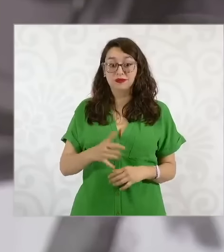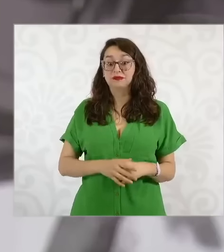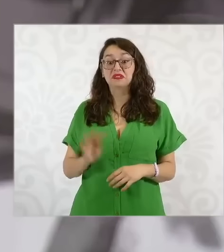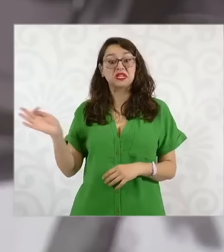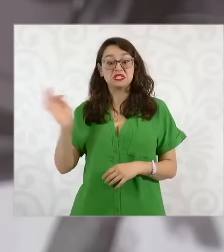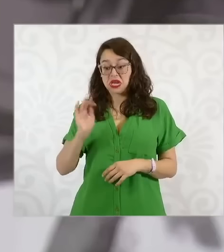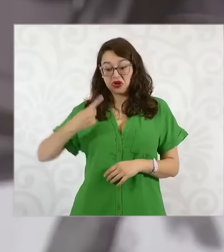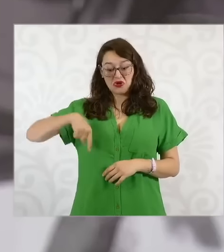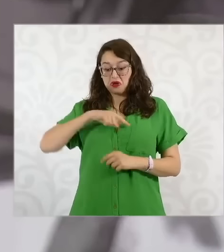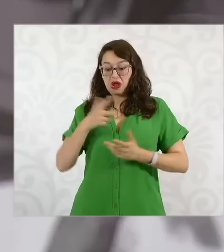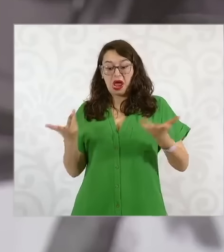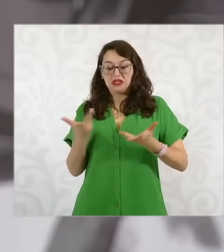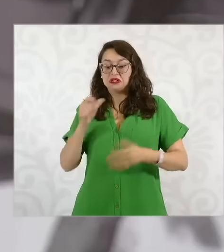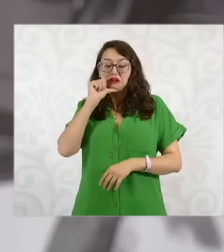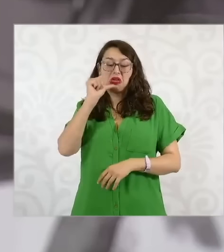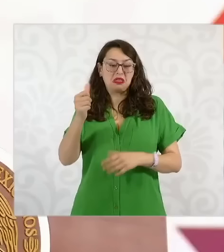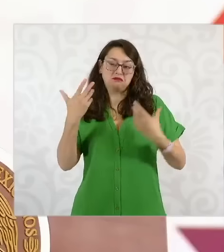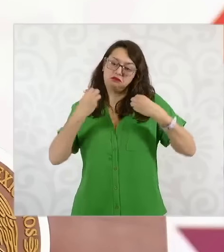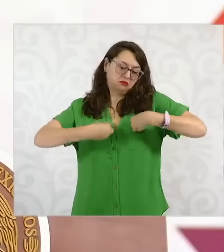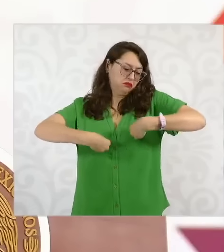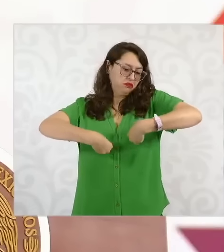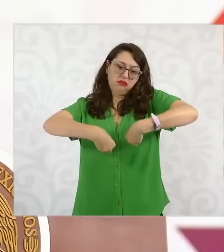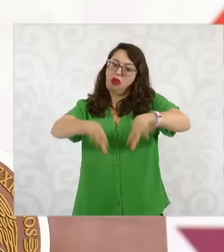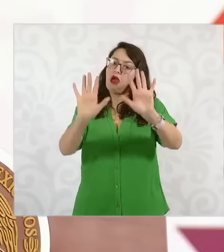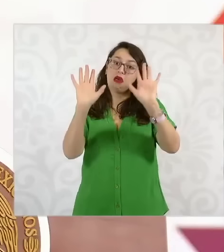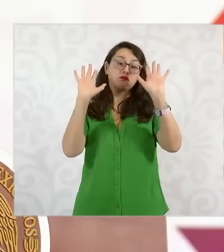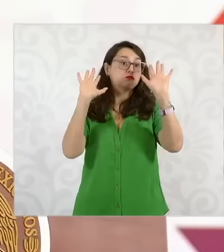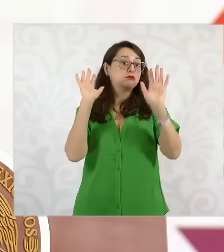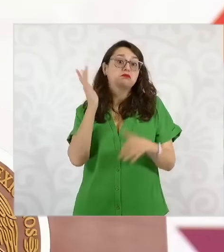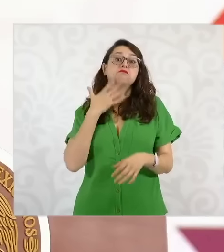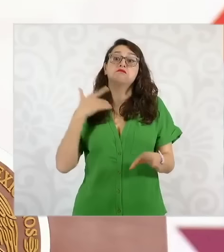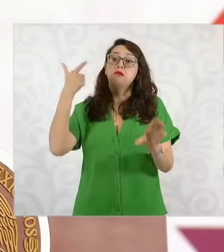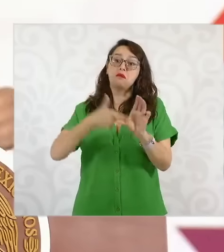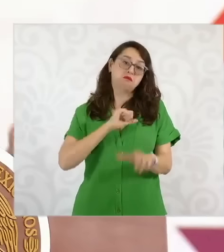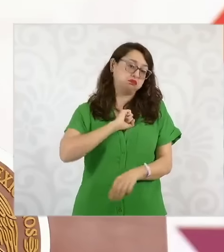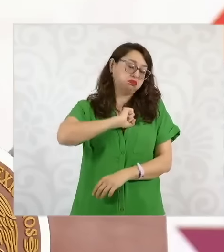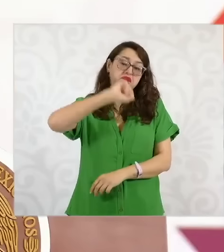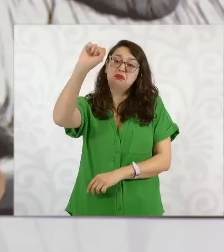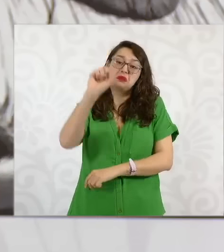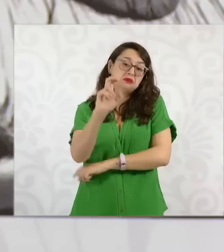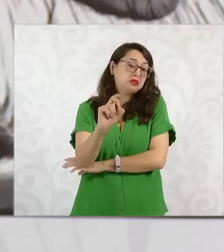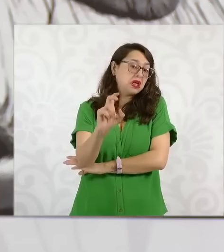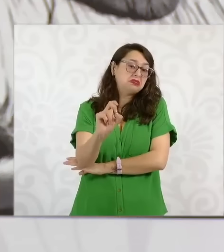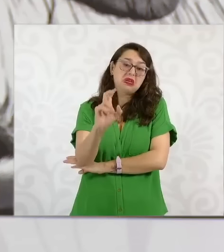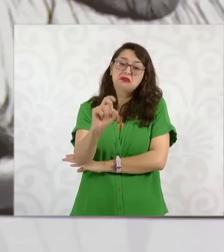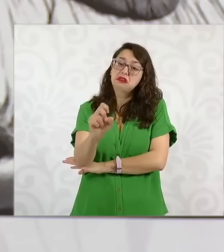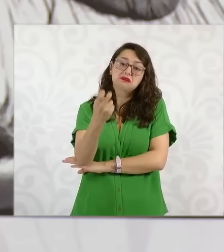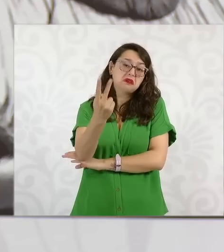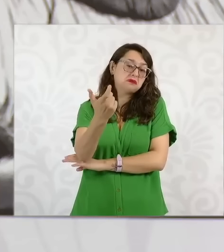la gasolina hubiera llegado a los 30 pesos, 30, 32 pesos si no hubiéramos eh incorporado incentivos,